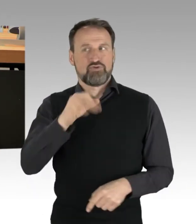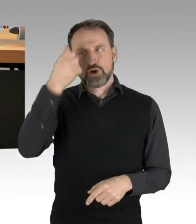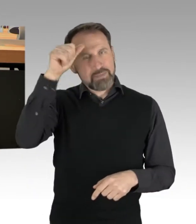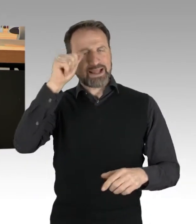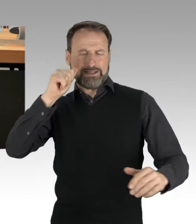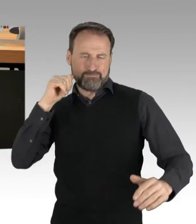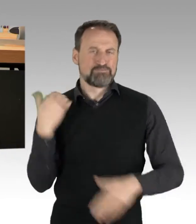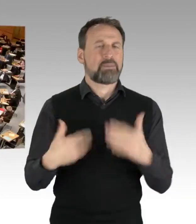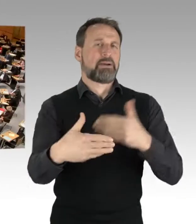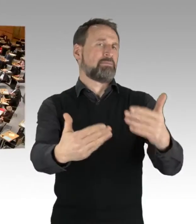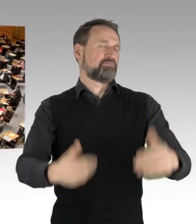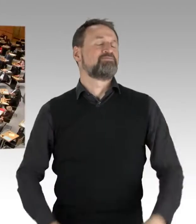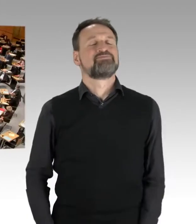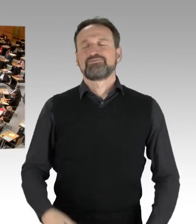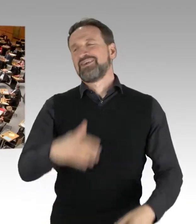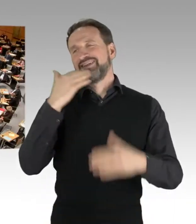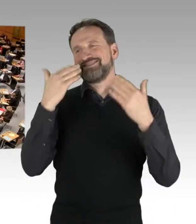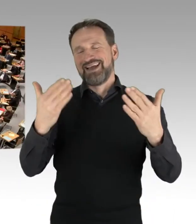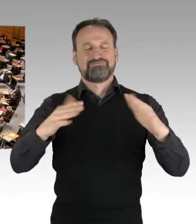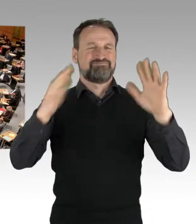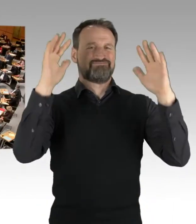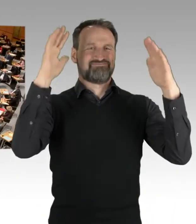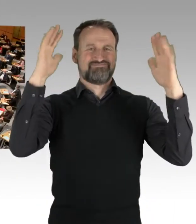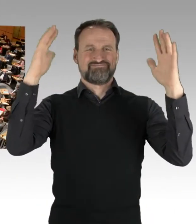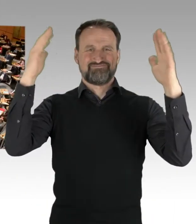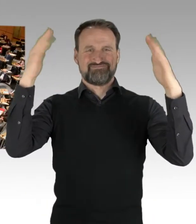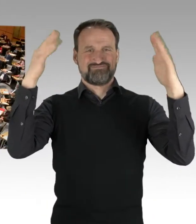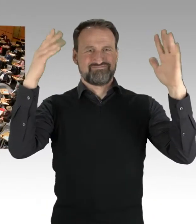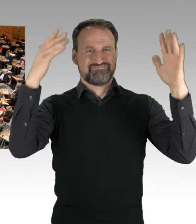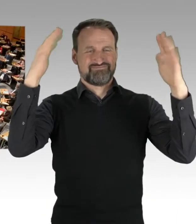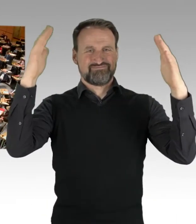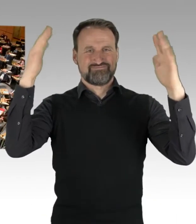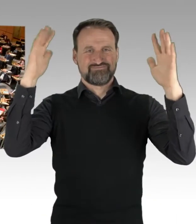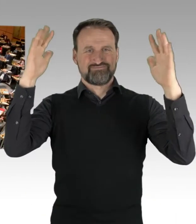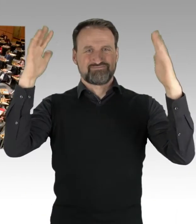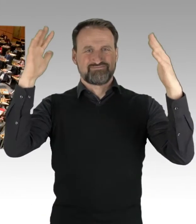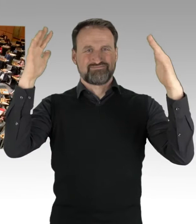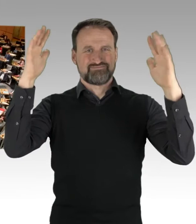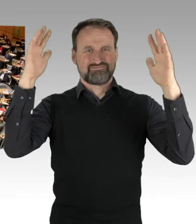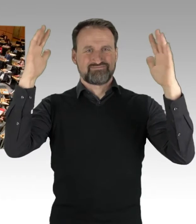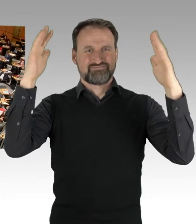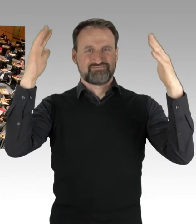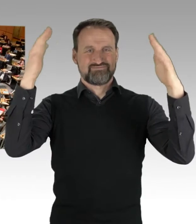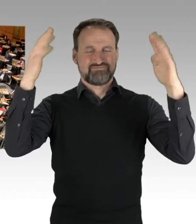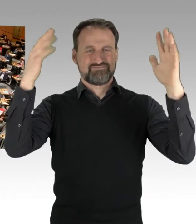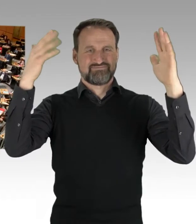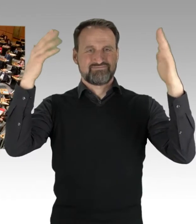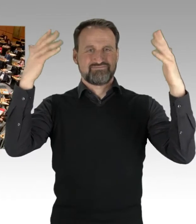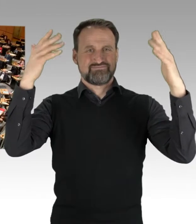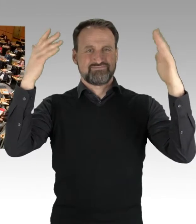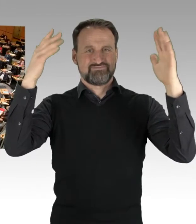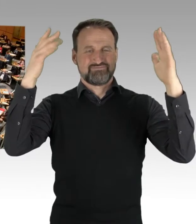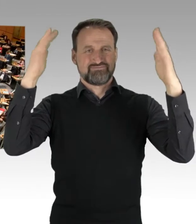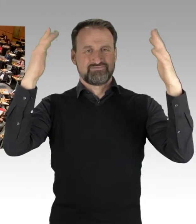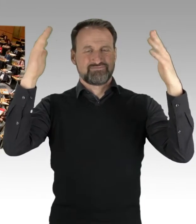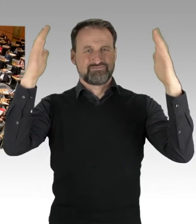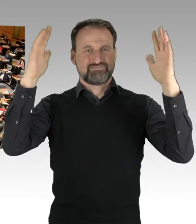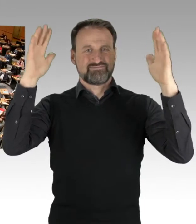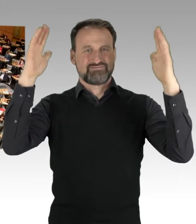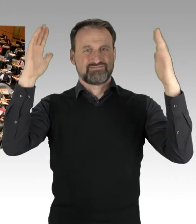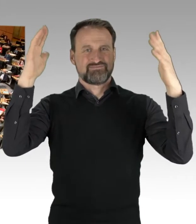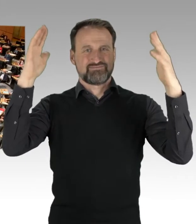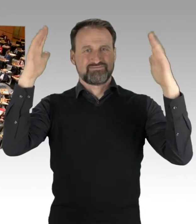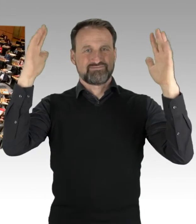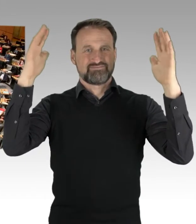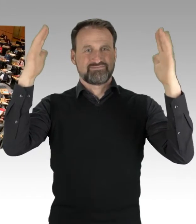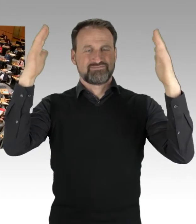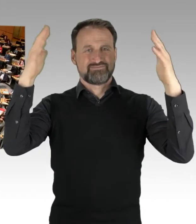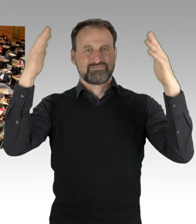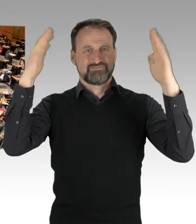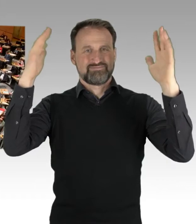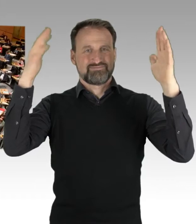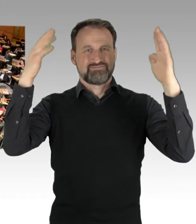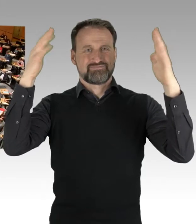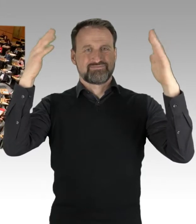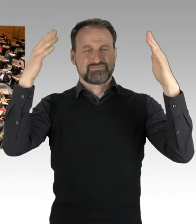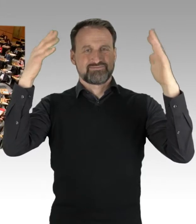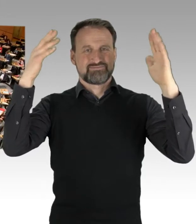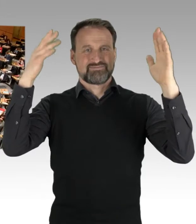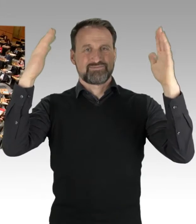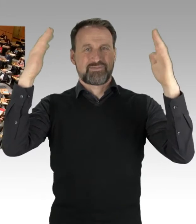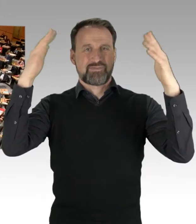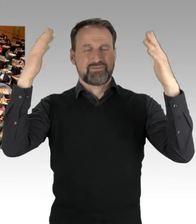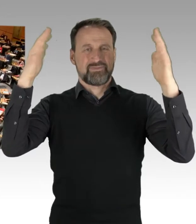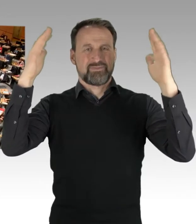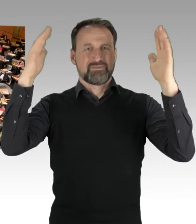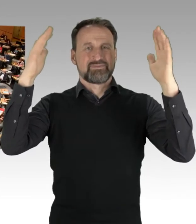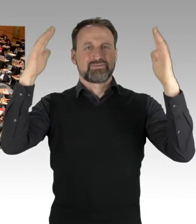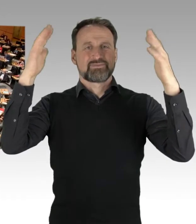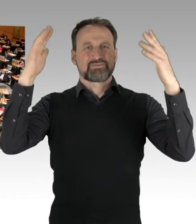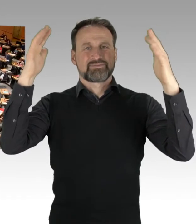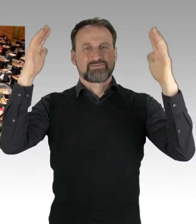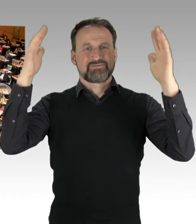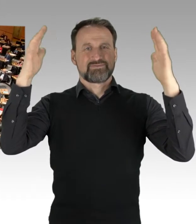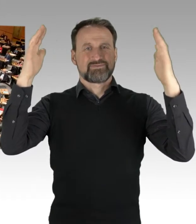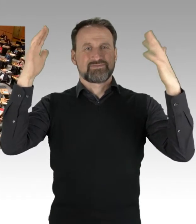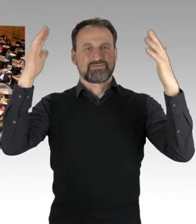(Applaus)